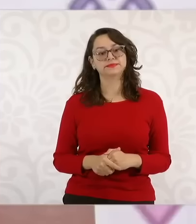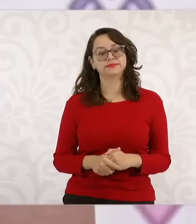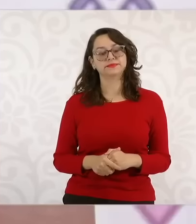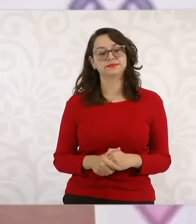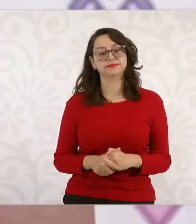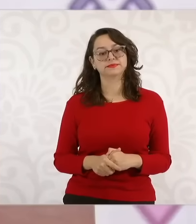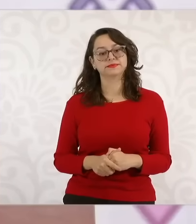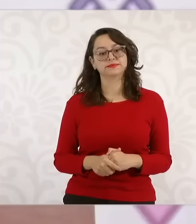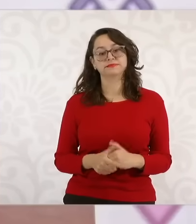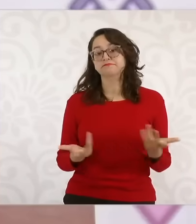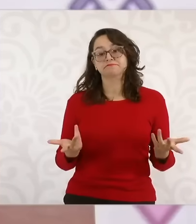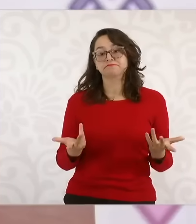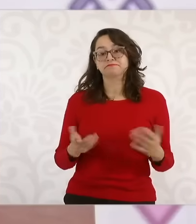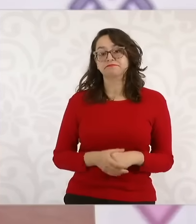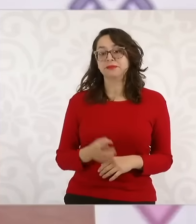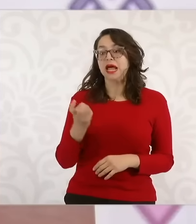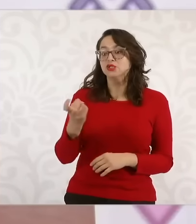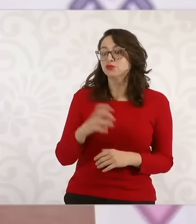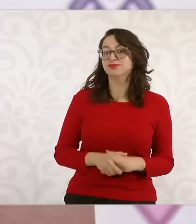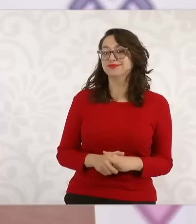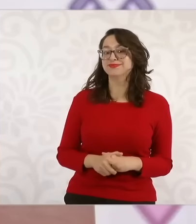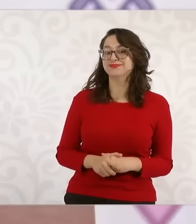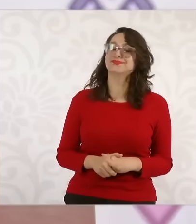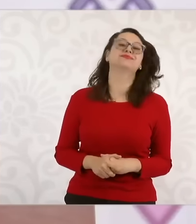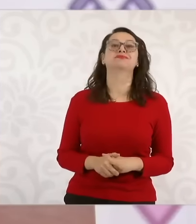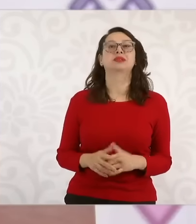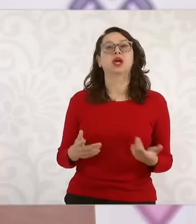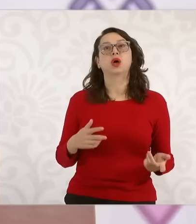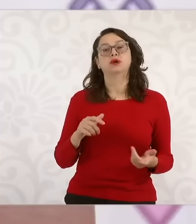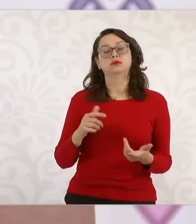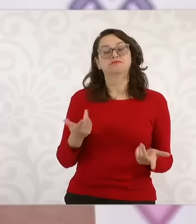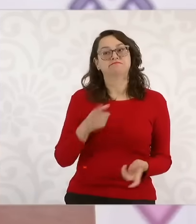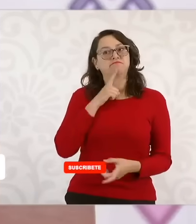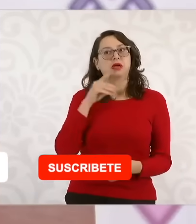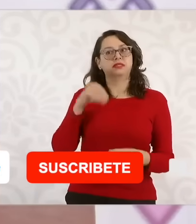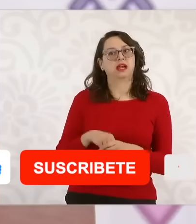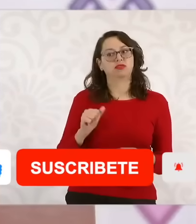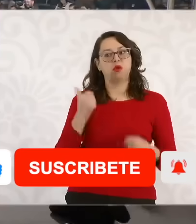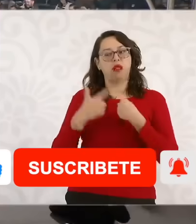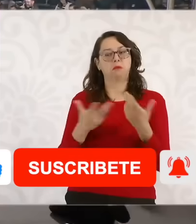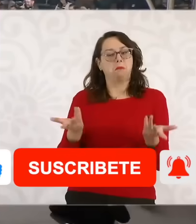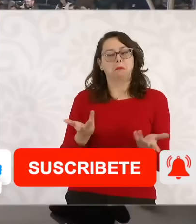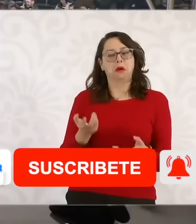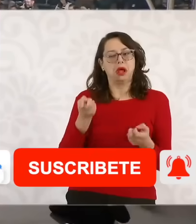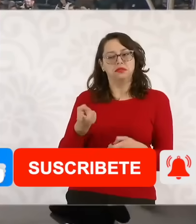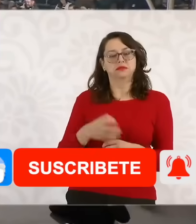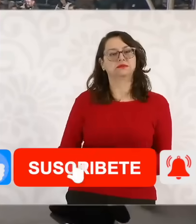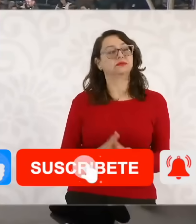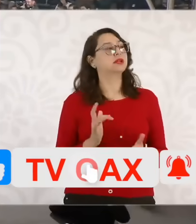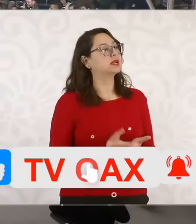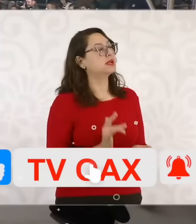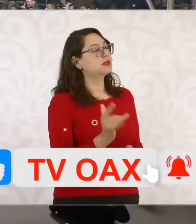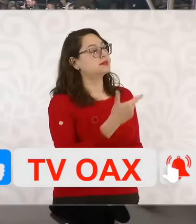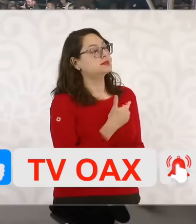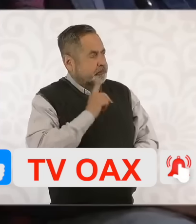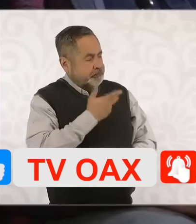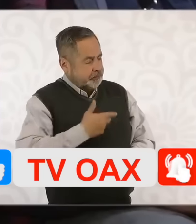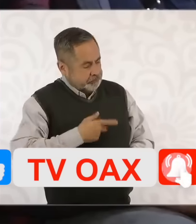Entonces así no hay mucha secreto en eso. Muchas gracias, presidenta.